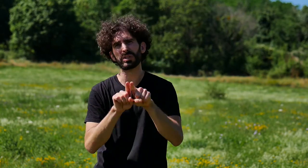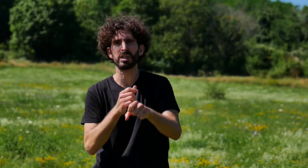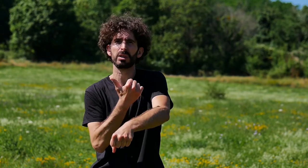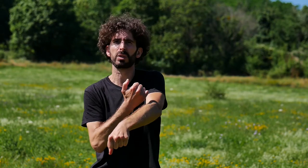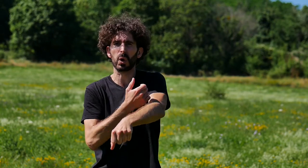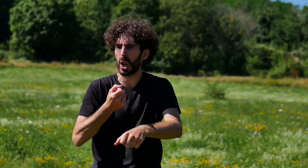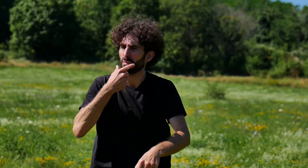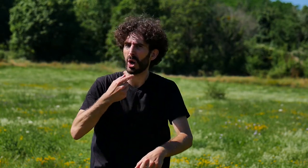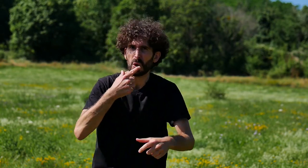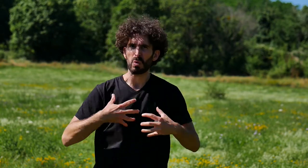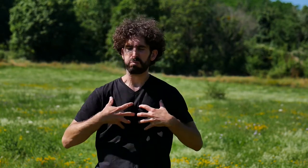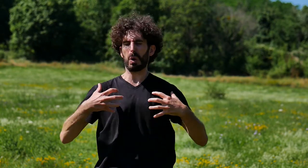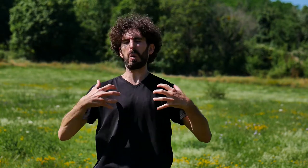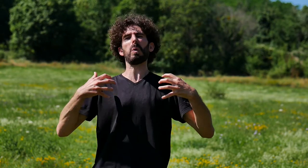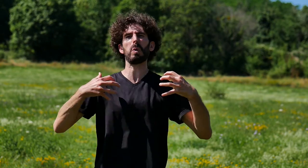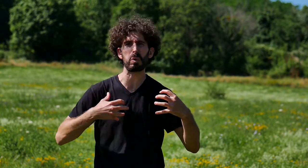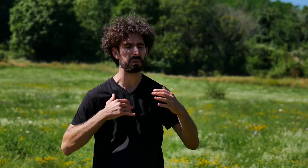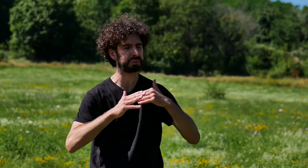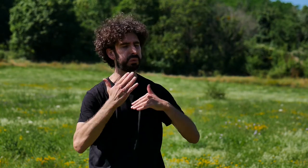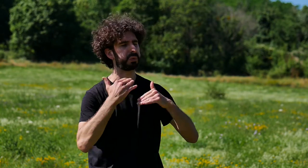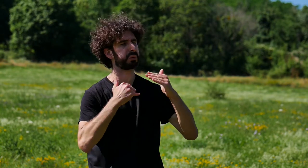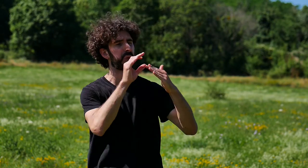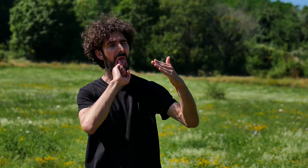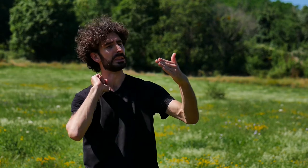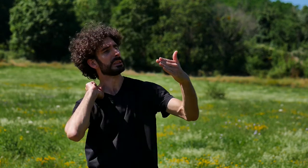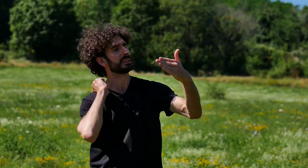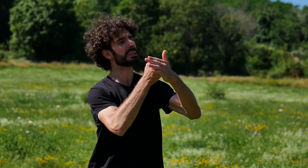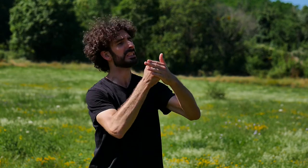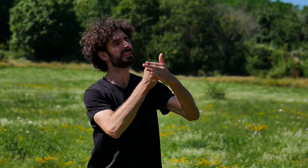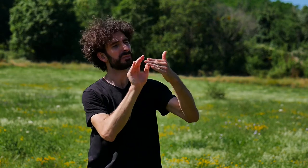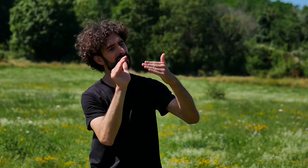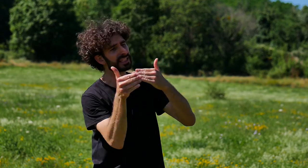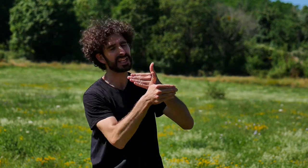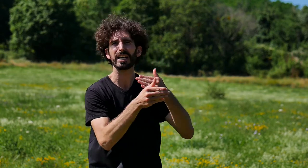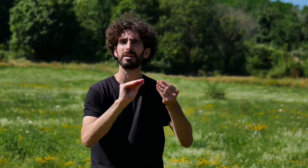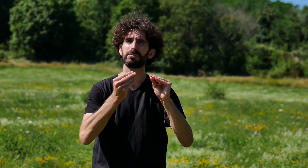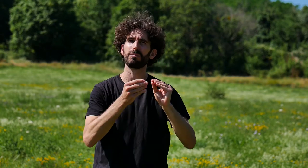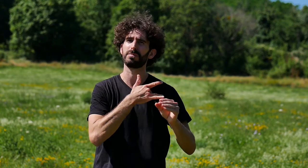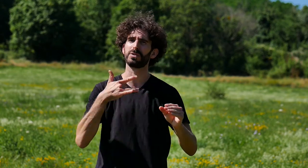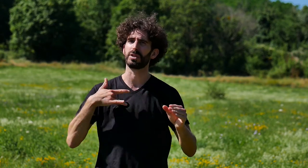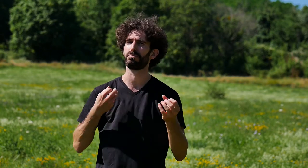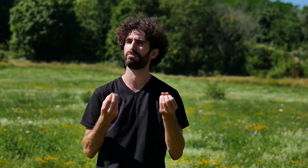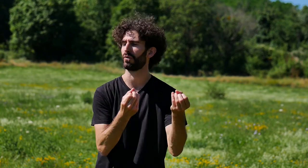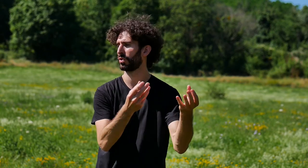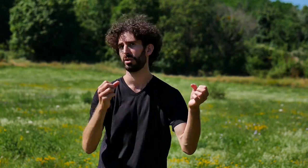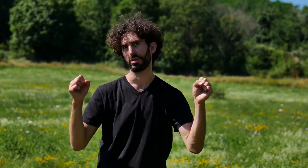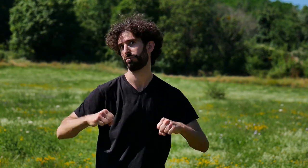avec parfois prise de stéroïdes. Les muscles se développent à l'extrême. Derrière tout ça, des soucis de santé peuvent apparaître.